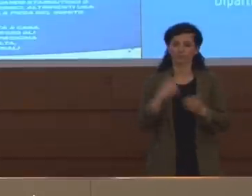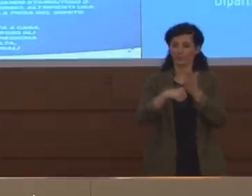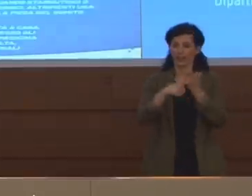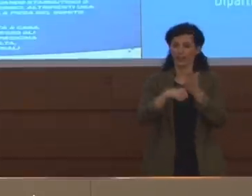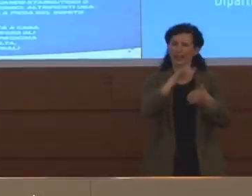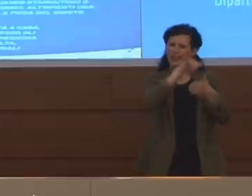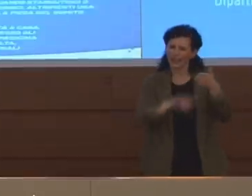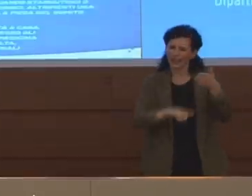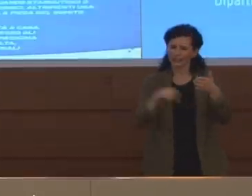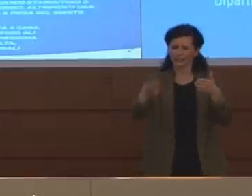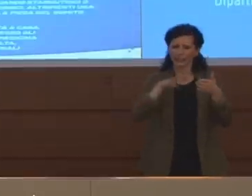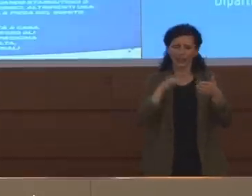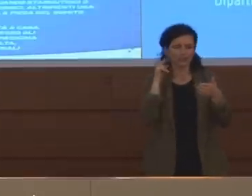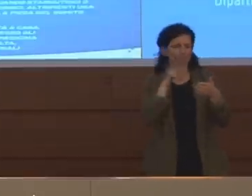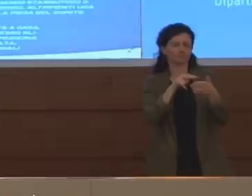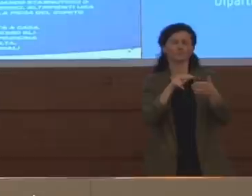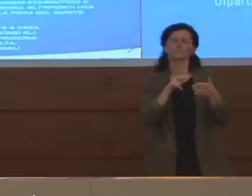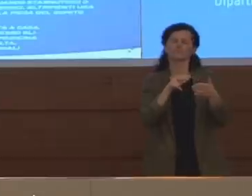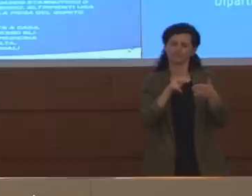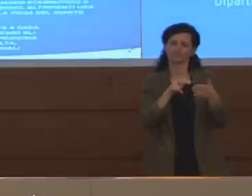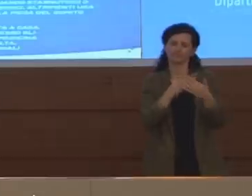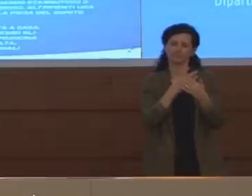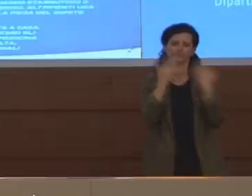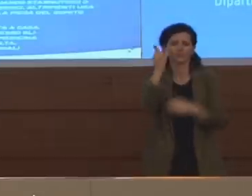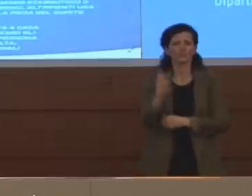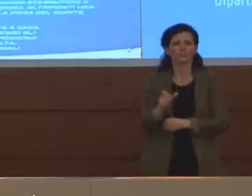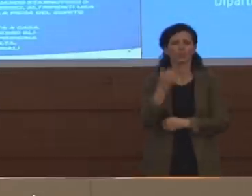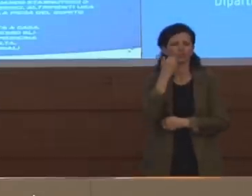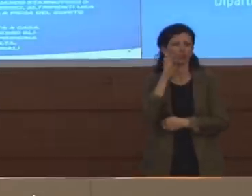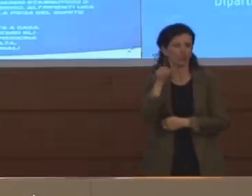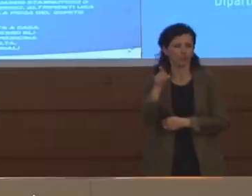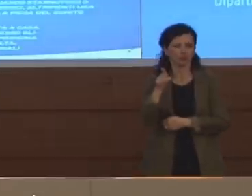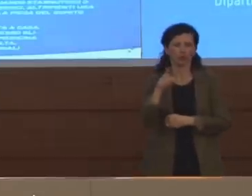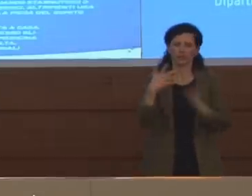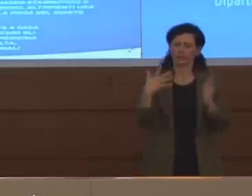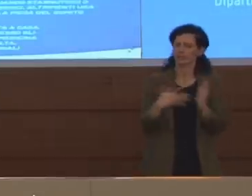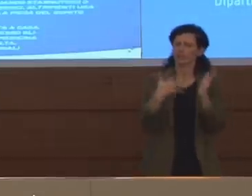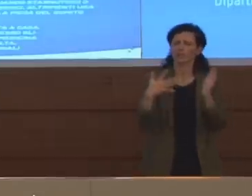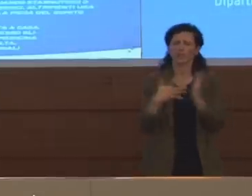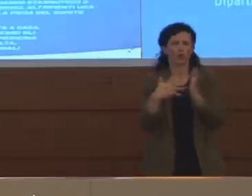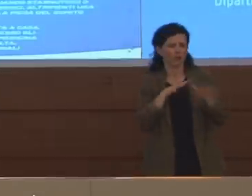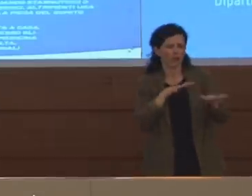di un genitore alle prese con una situazione difficile e resa ancora più